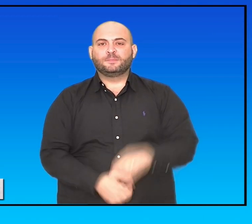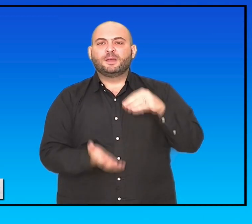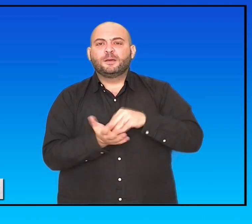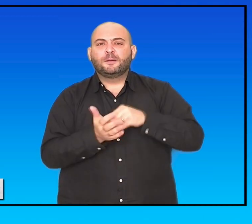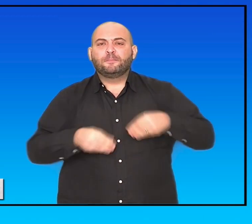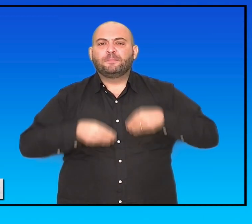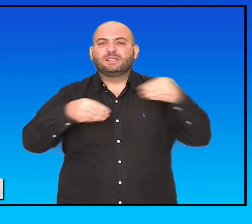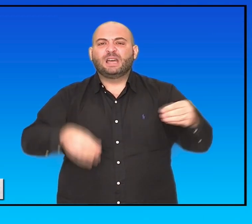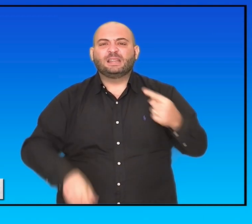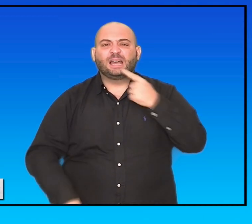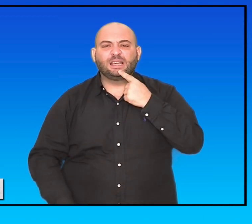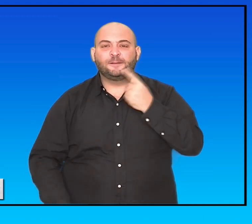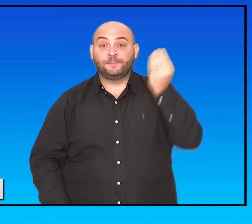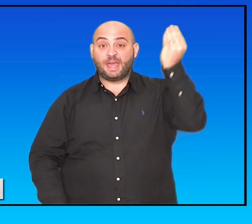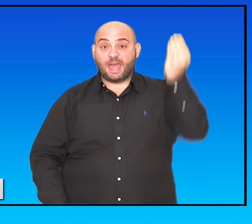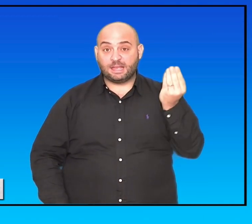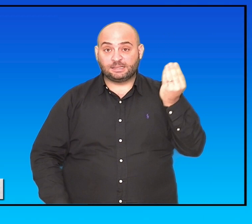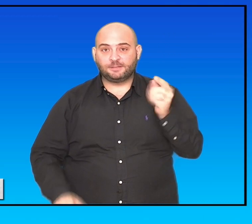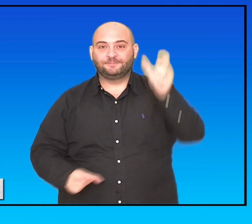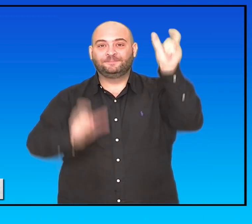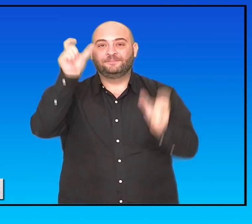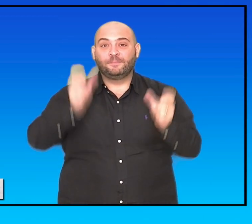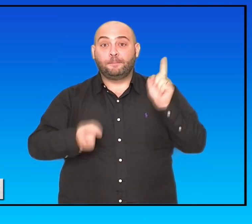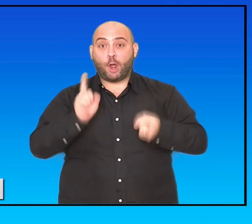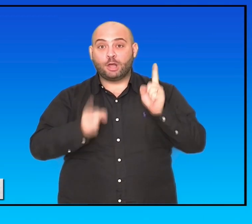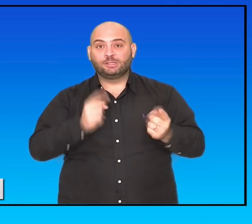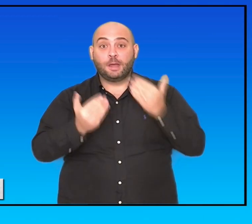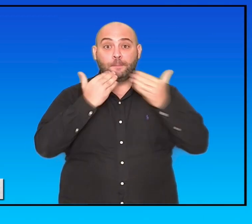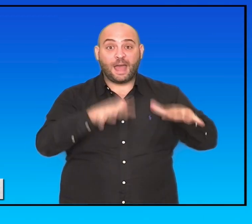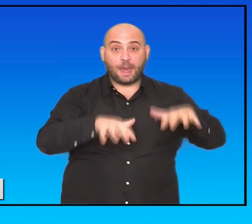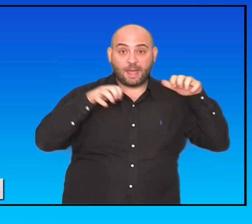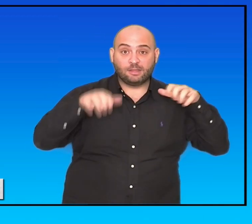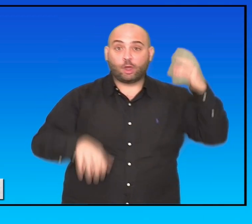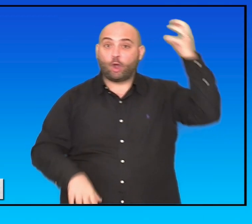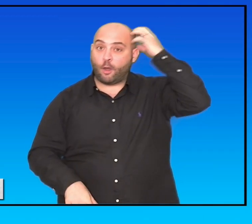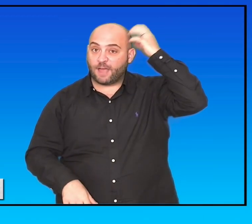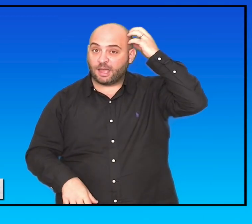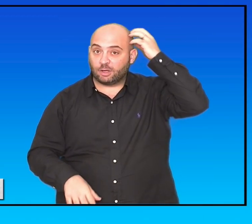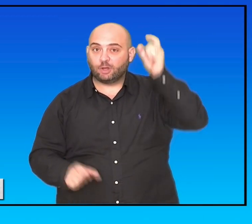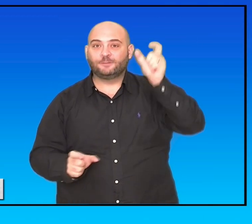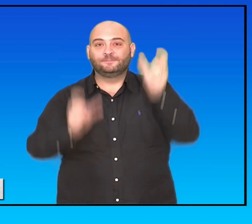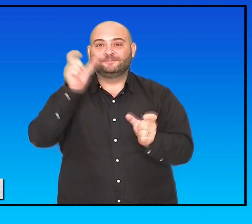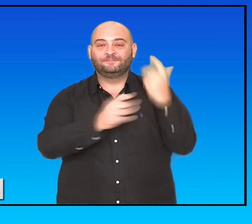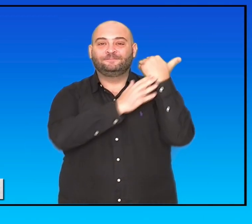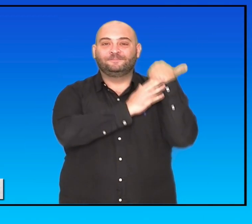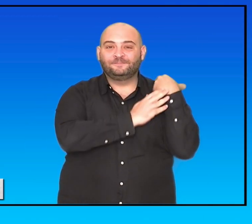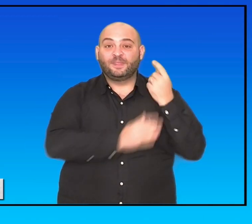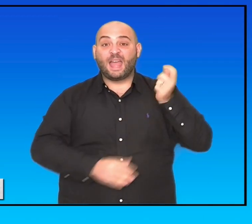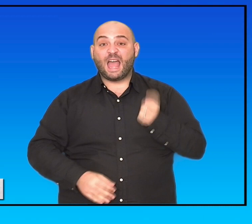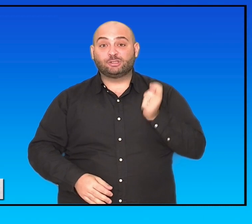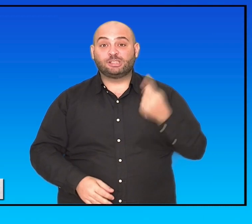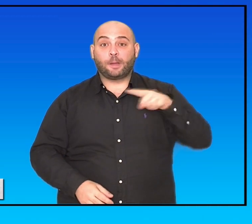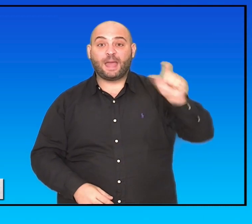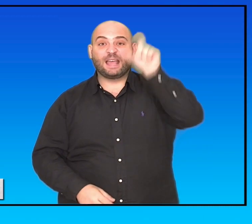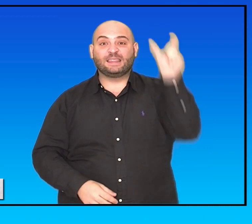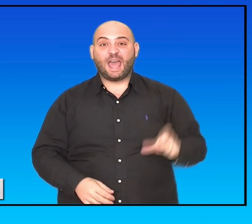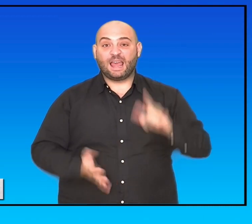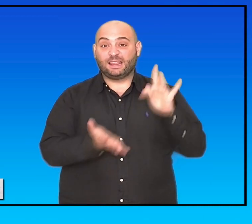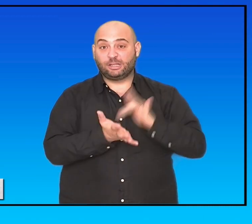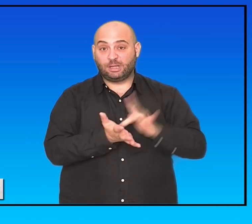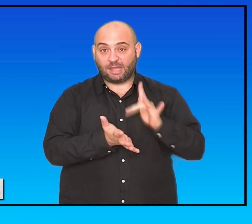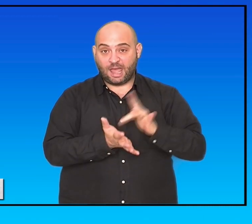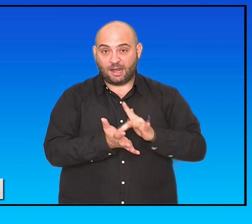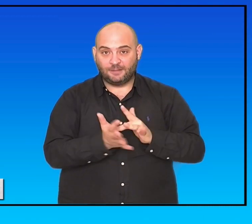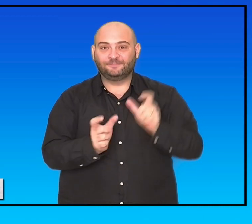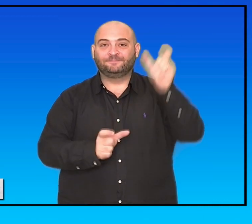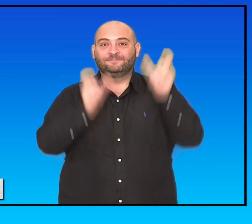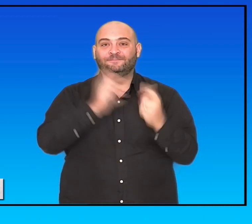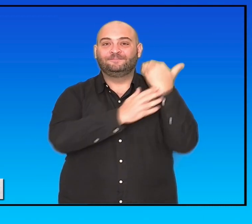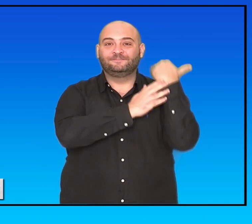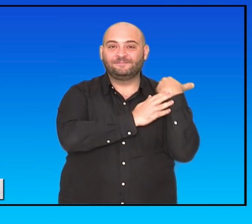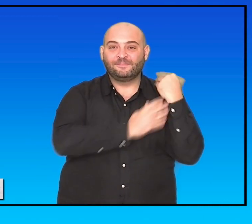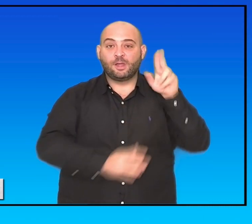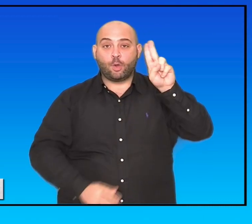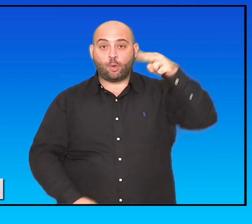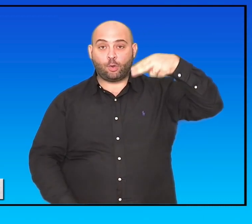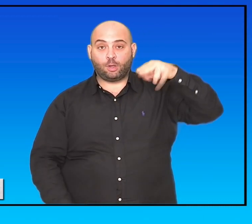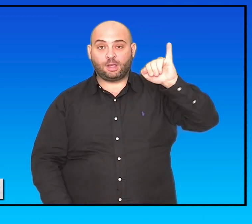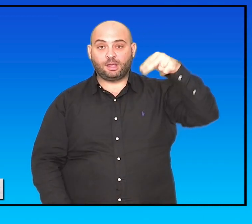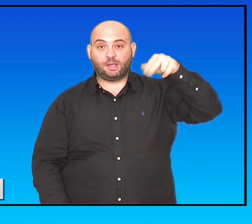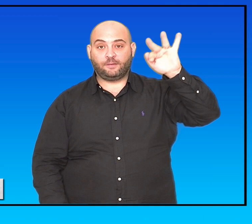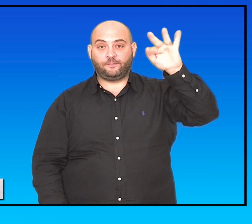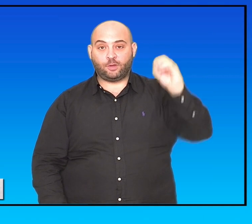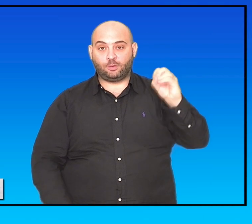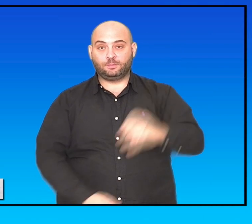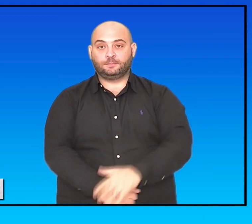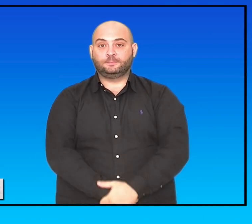L'iniziativa vede la partecipazione dell'ENS, i membri del Parlamento, esponenti del Governo, rappresentanti dell'Agenzia per l'Italia digitale e di UNINFO.